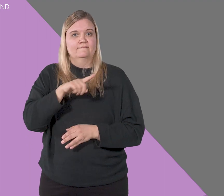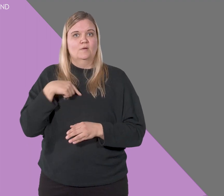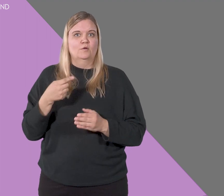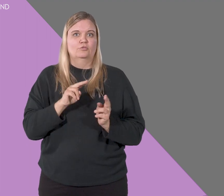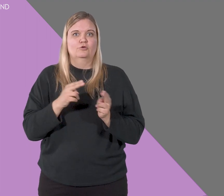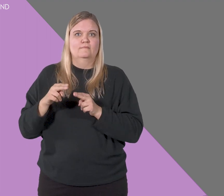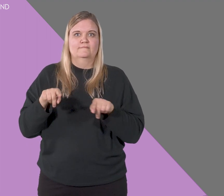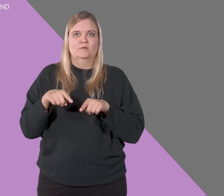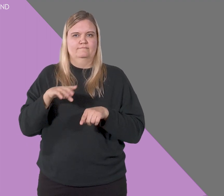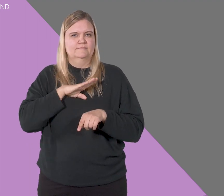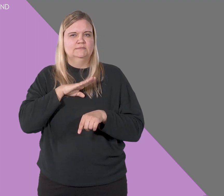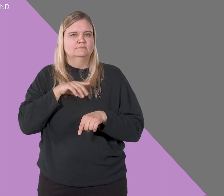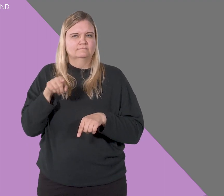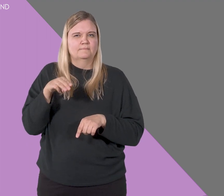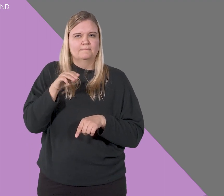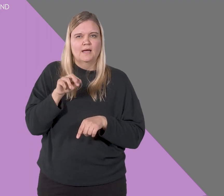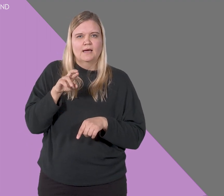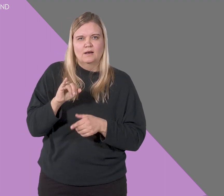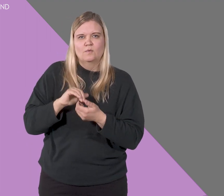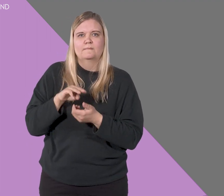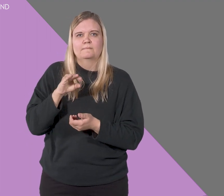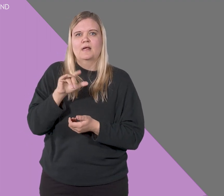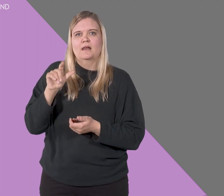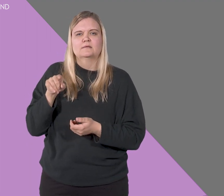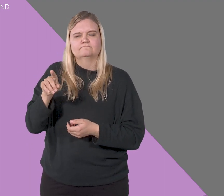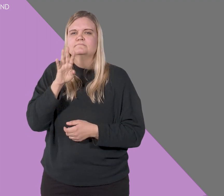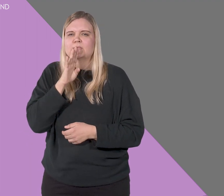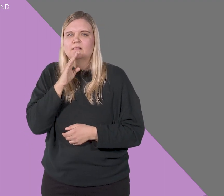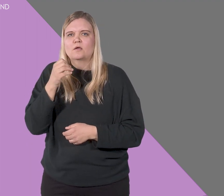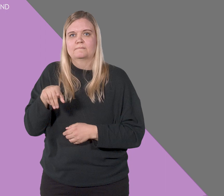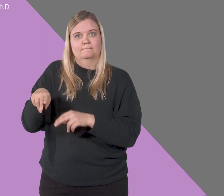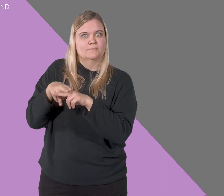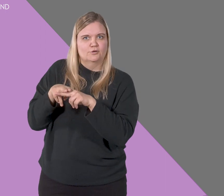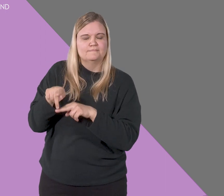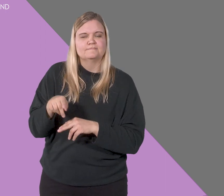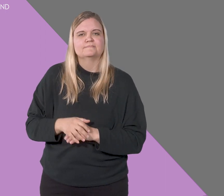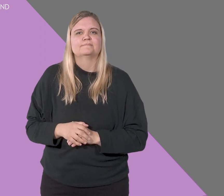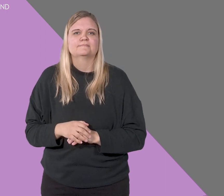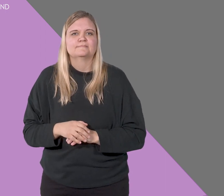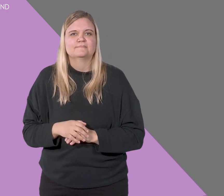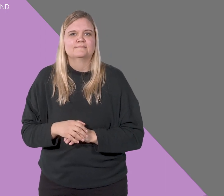Mari Virtanen och Milla Pitkänen berättar om mötet på vår nyhetsvideo.